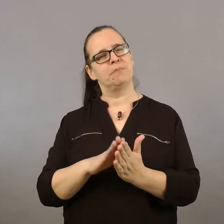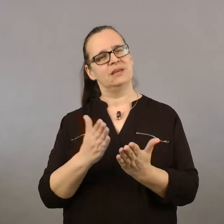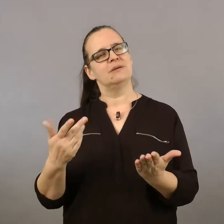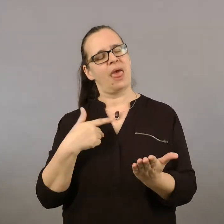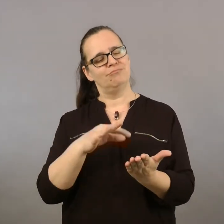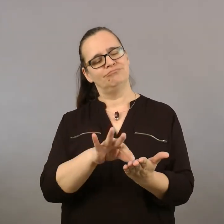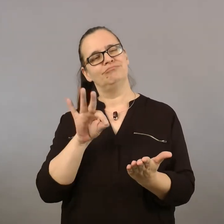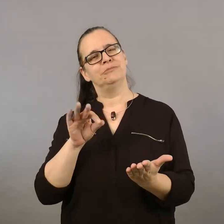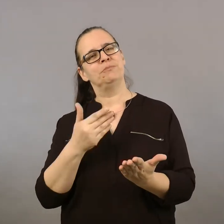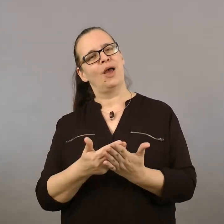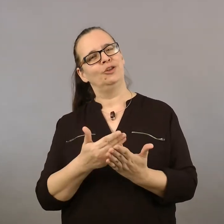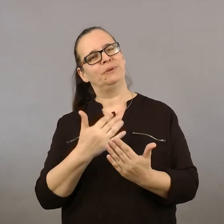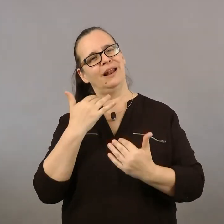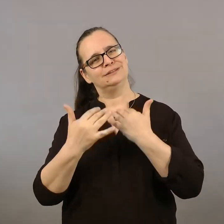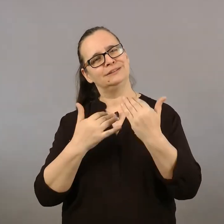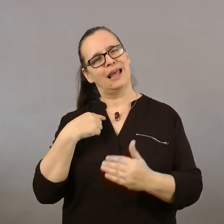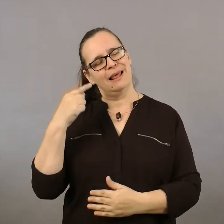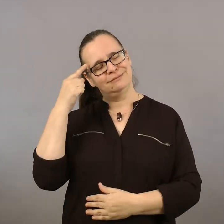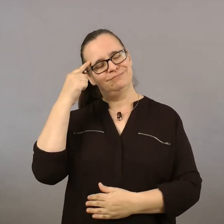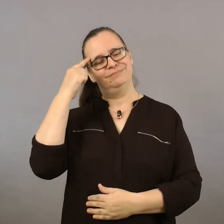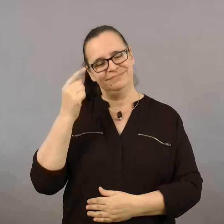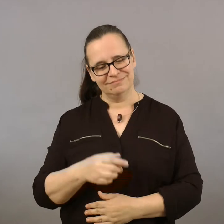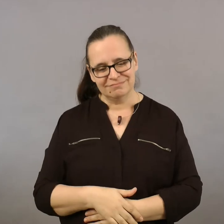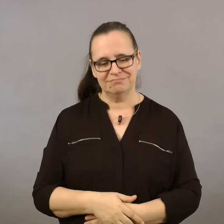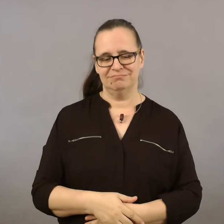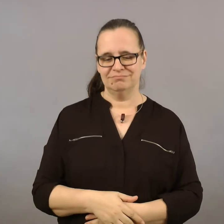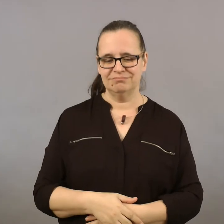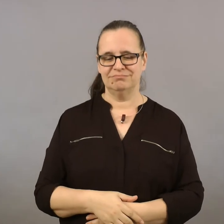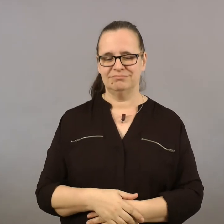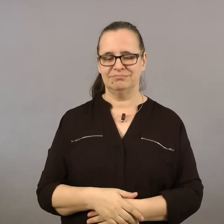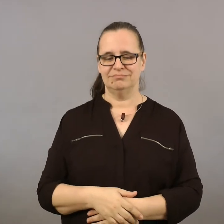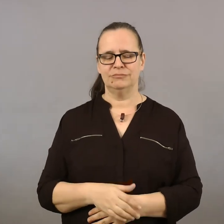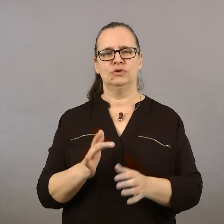Ich sehe das ähnlich auch in einer Geschichte aus der Bibel